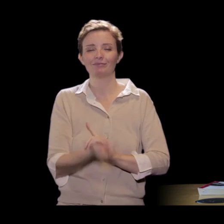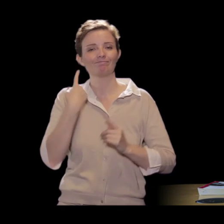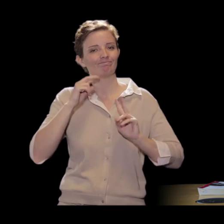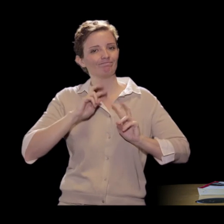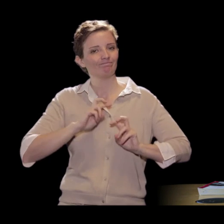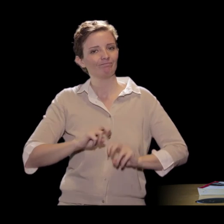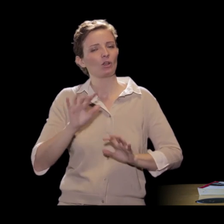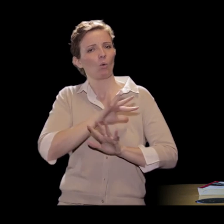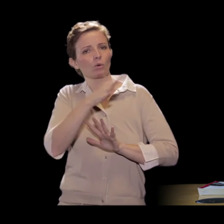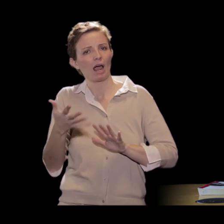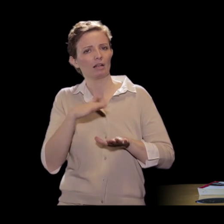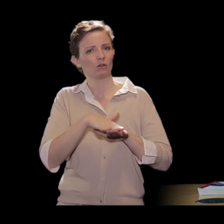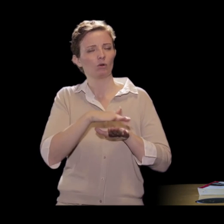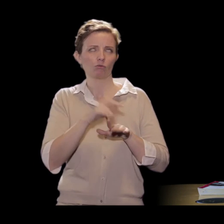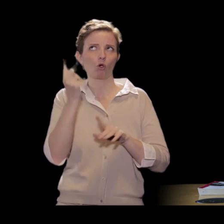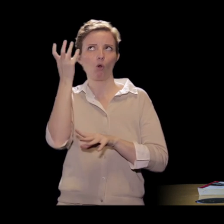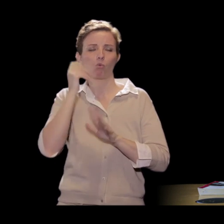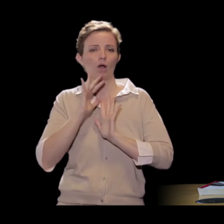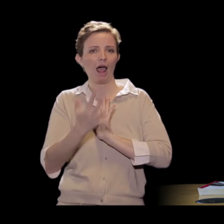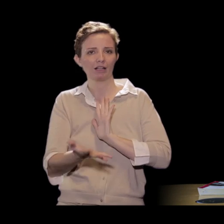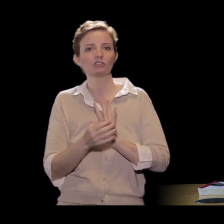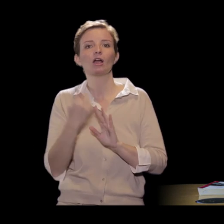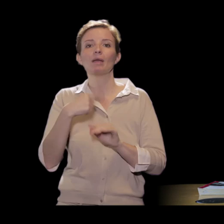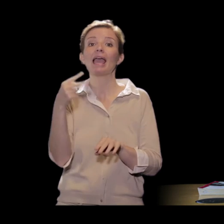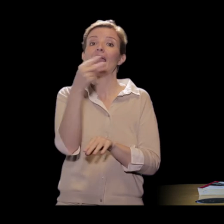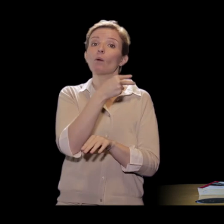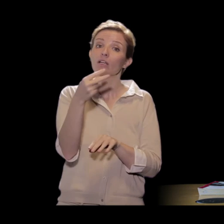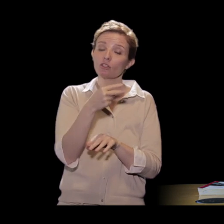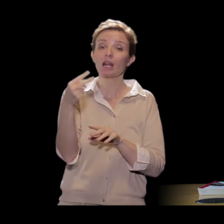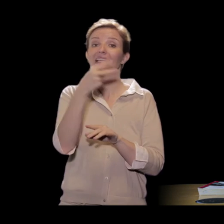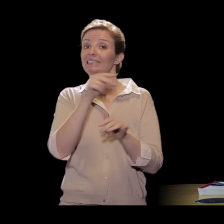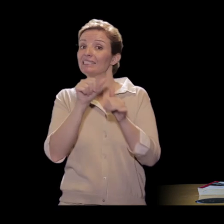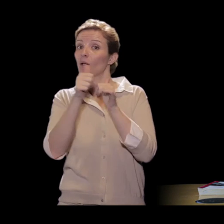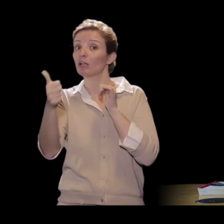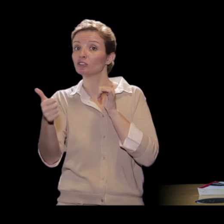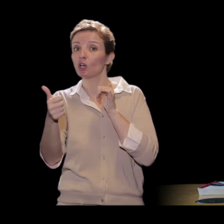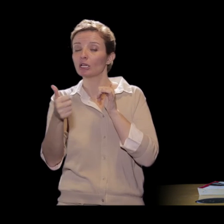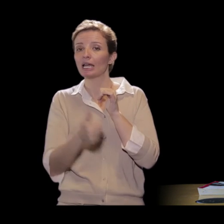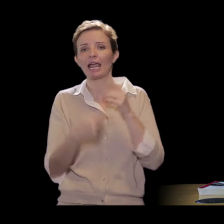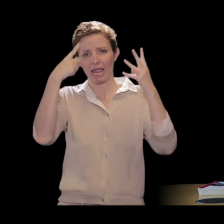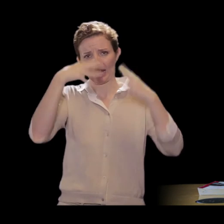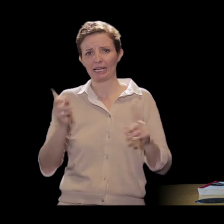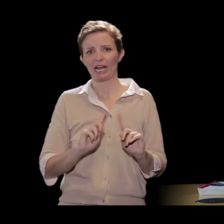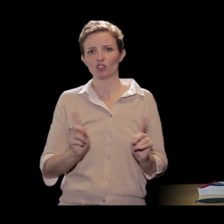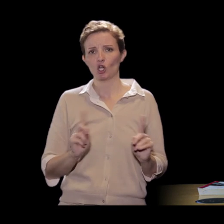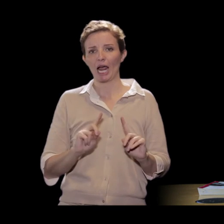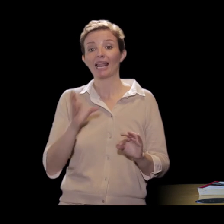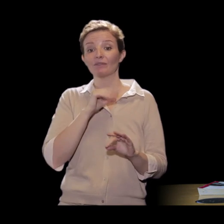Nella prossima lezione analizzeremo un altro concetto che è quello delle equazioni e disequazioni irrazionali